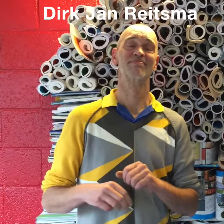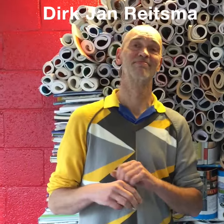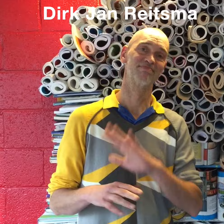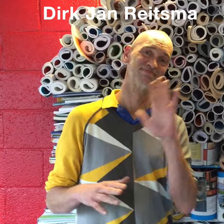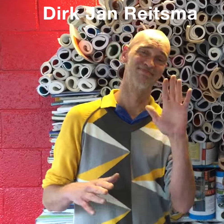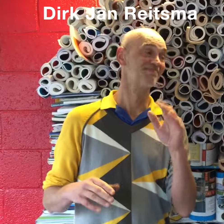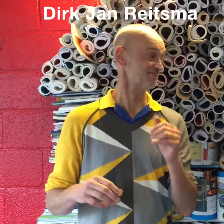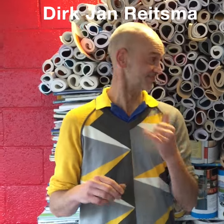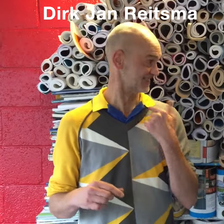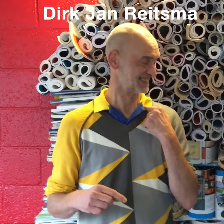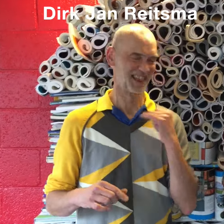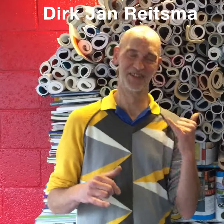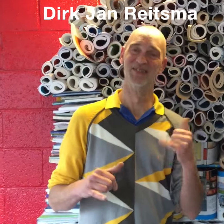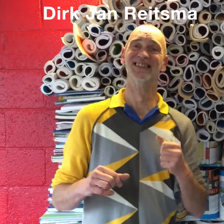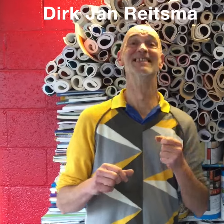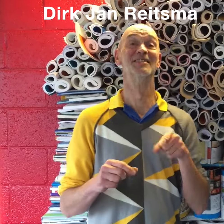Ik heb zin in. Ik heb ook zin in!